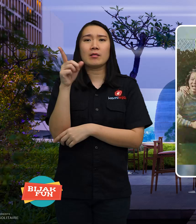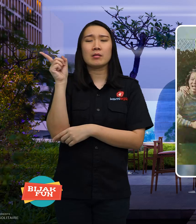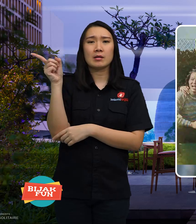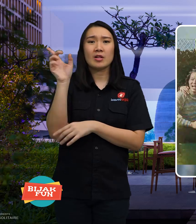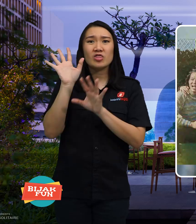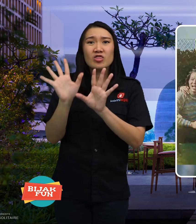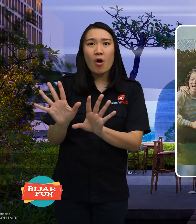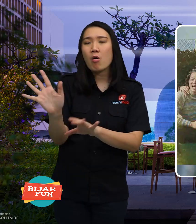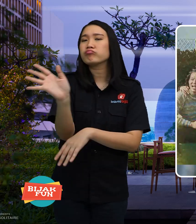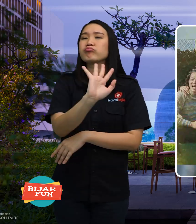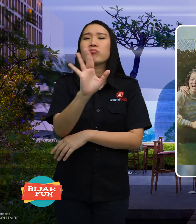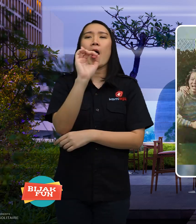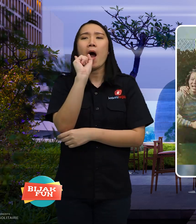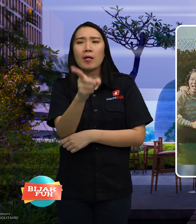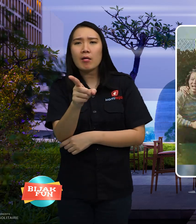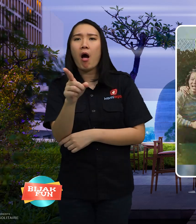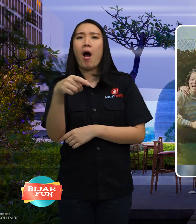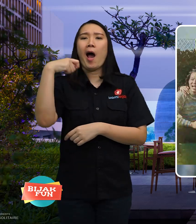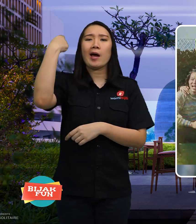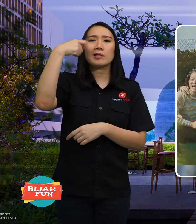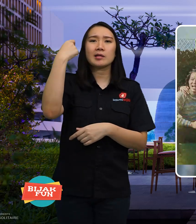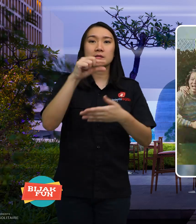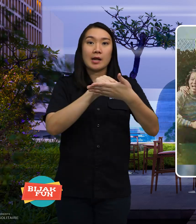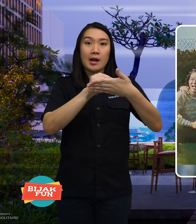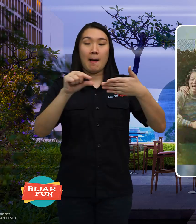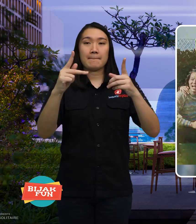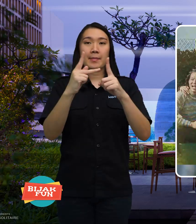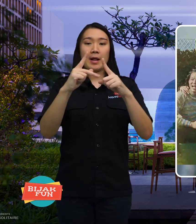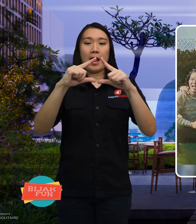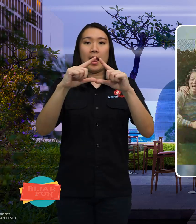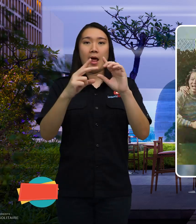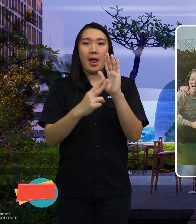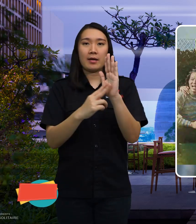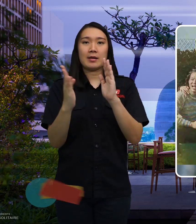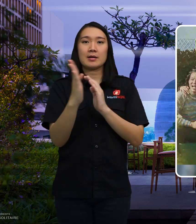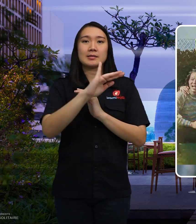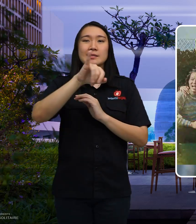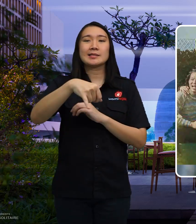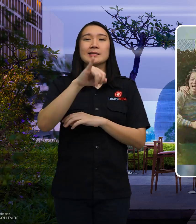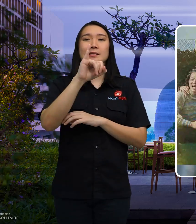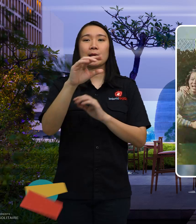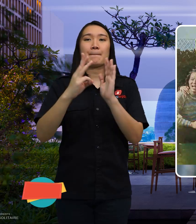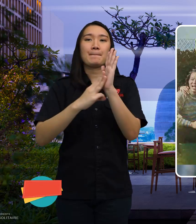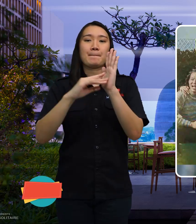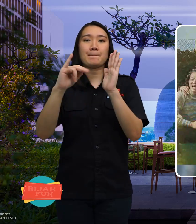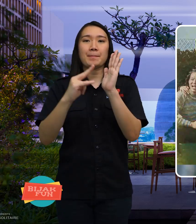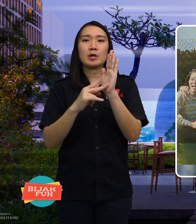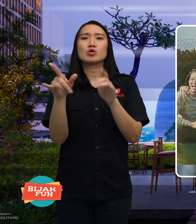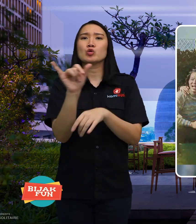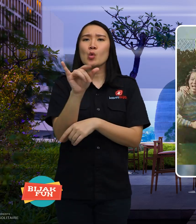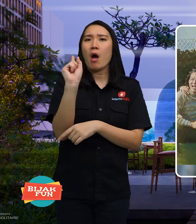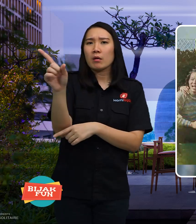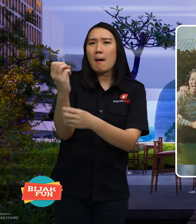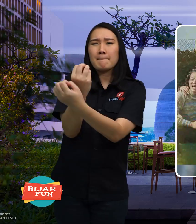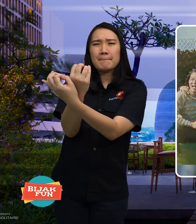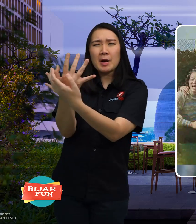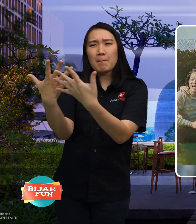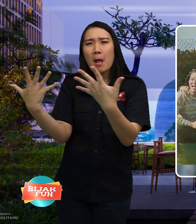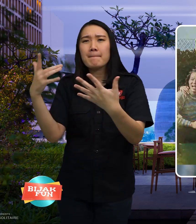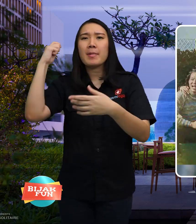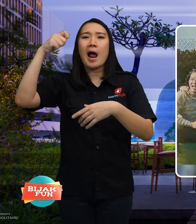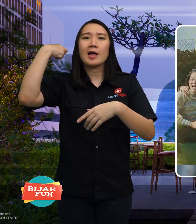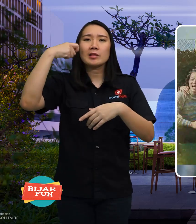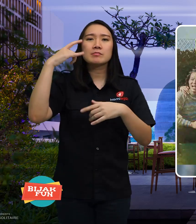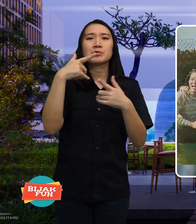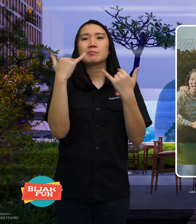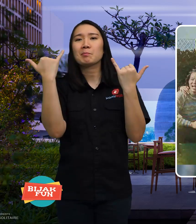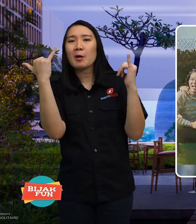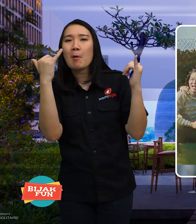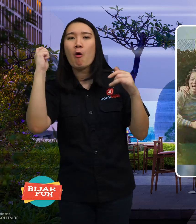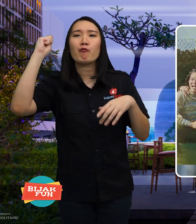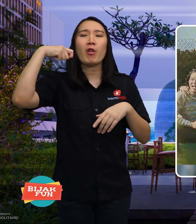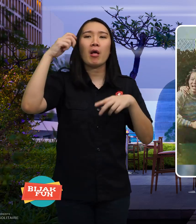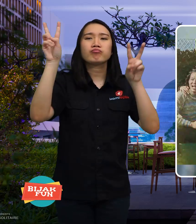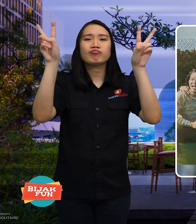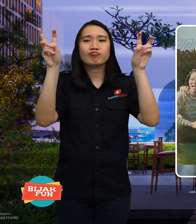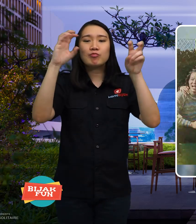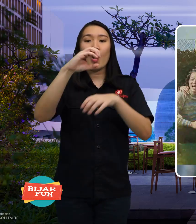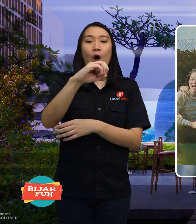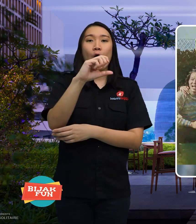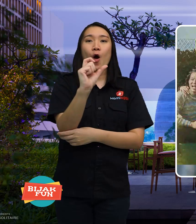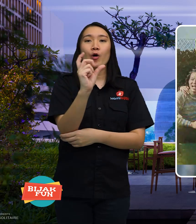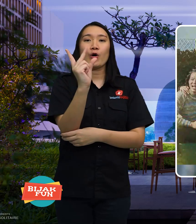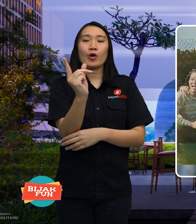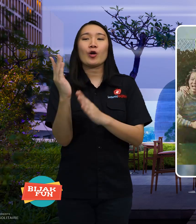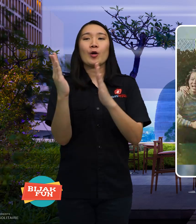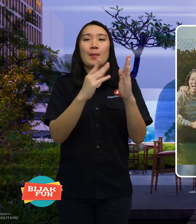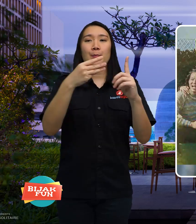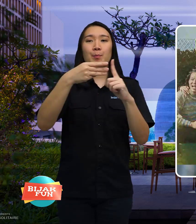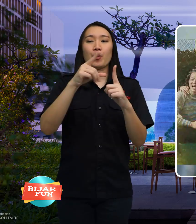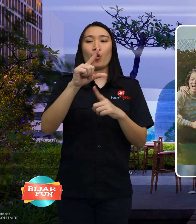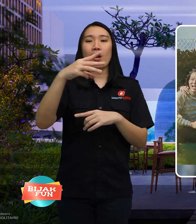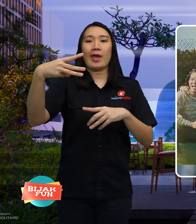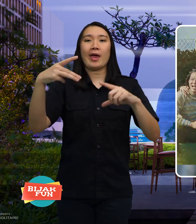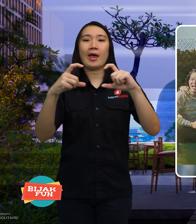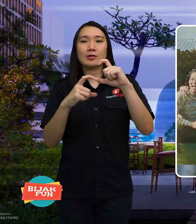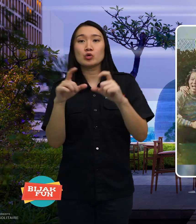Tidak hanya dia saja, ada artis Han Ji Min dan juga beberapa artis pemeran film ‘Our Blues’